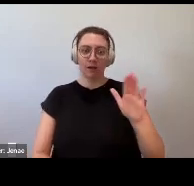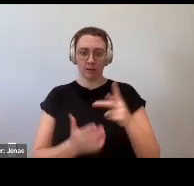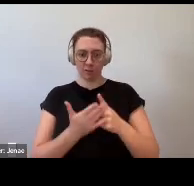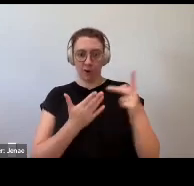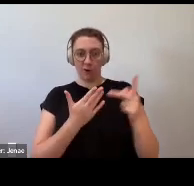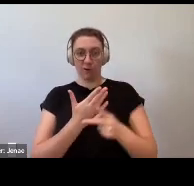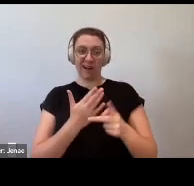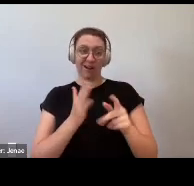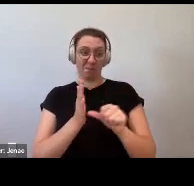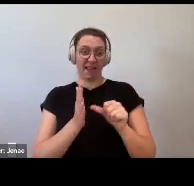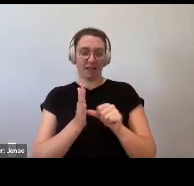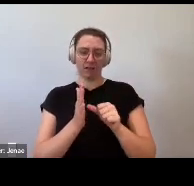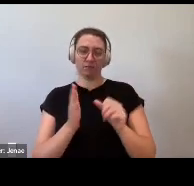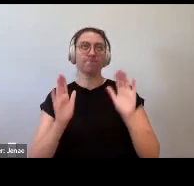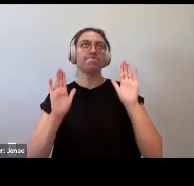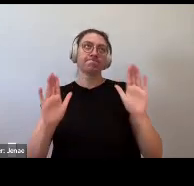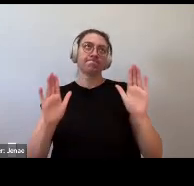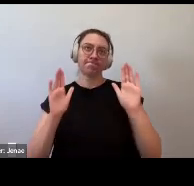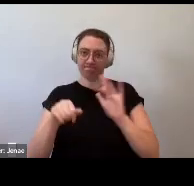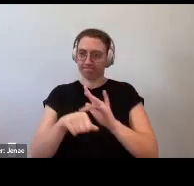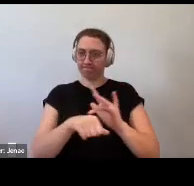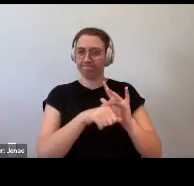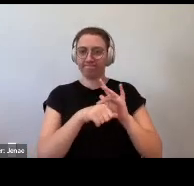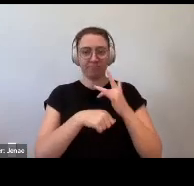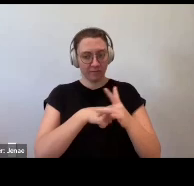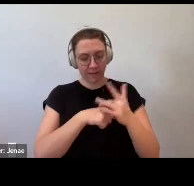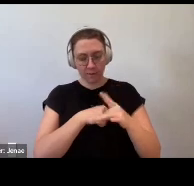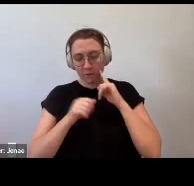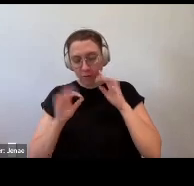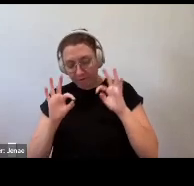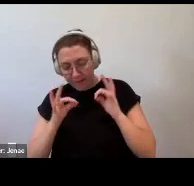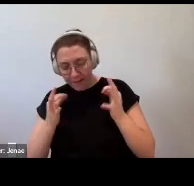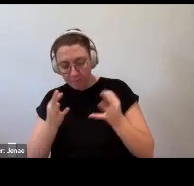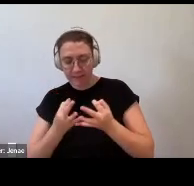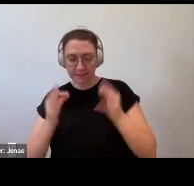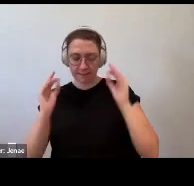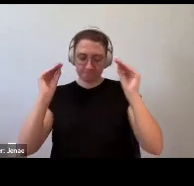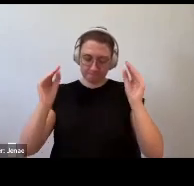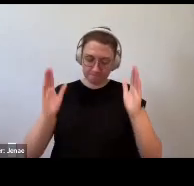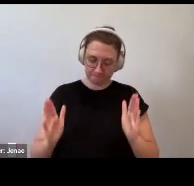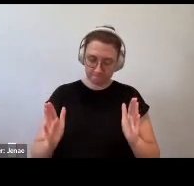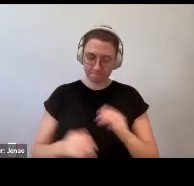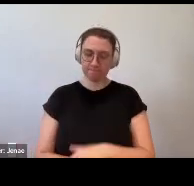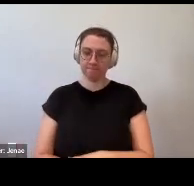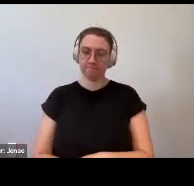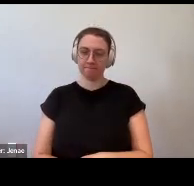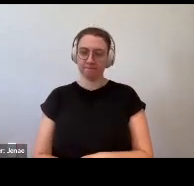de excelentes recursos disponibles para familias y educadores. Esto me lleva a nuestra siguiente presentadora